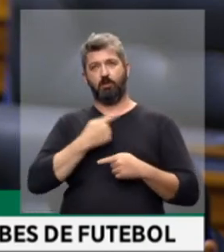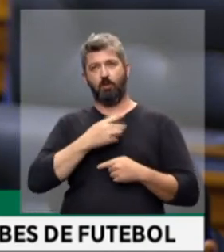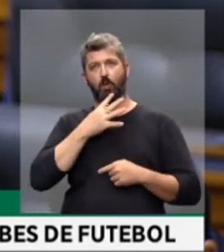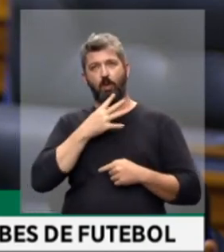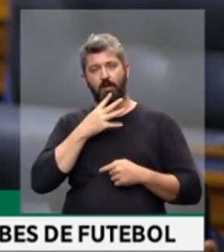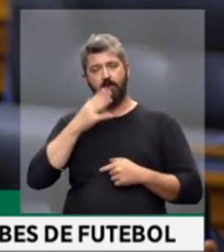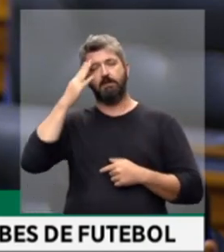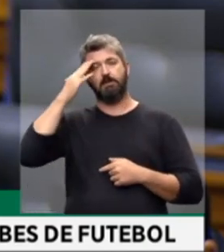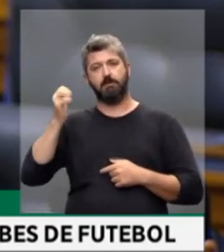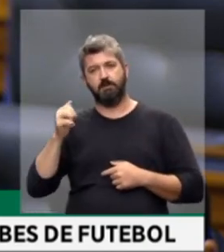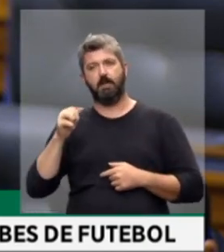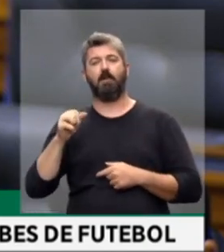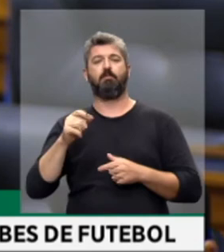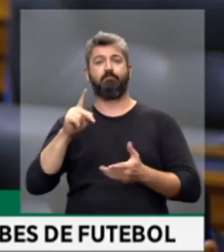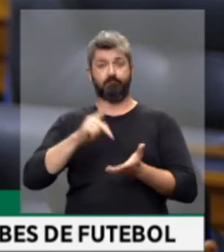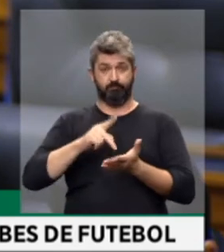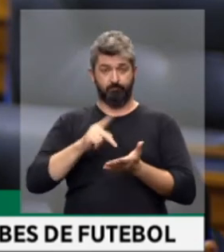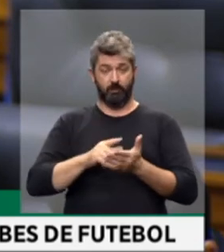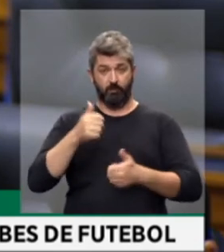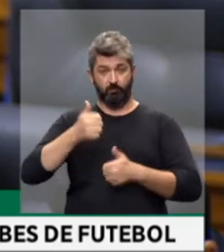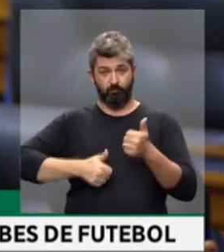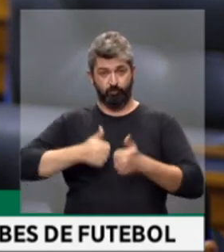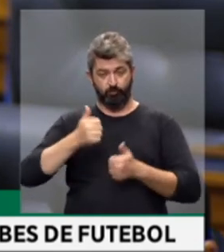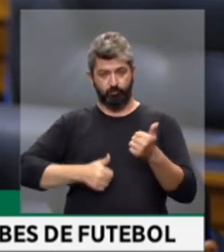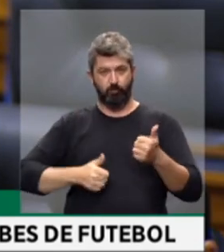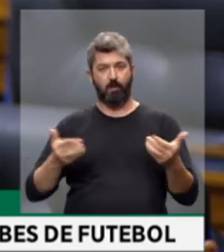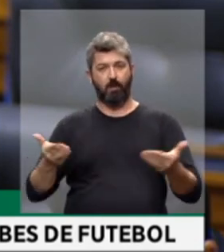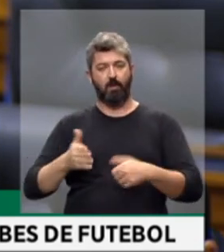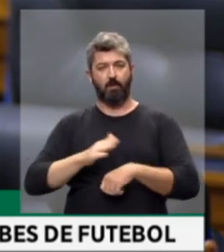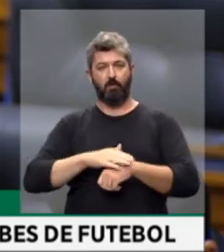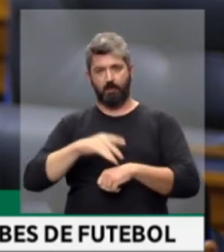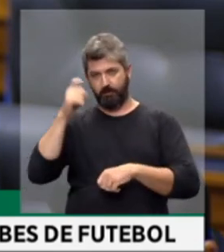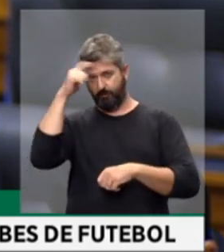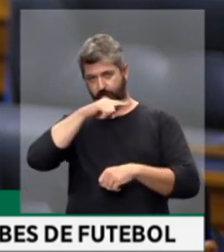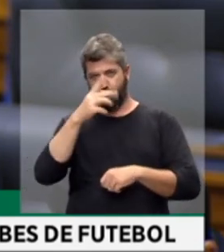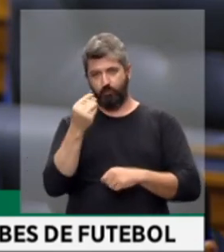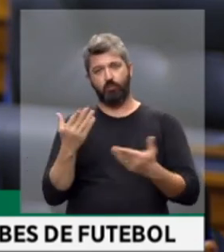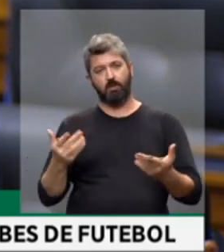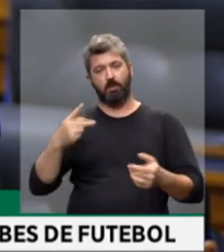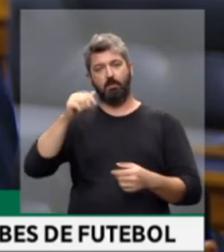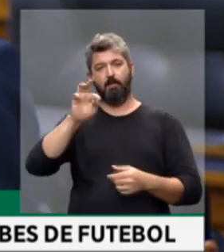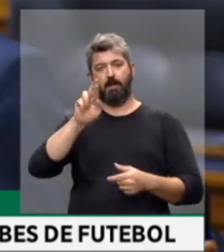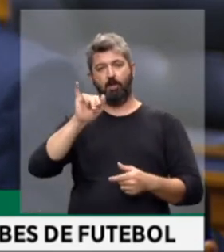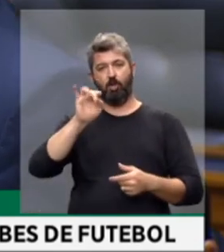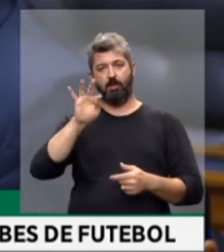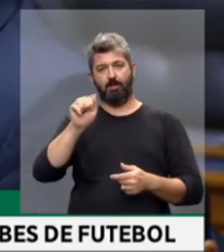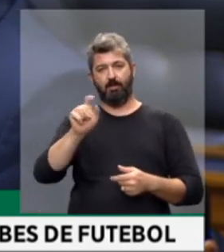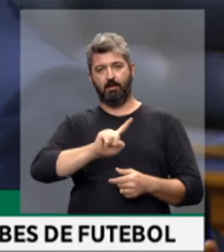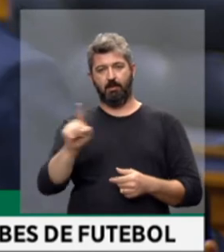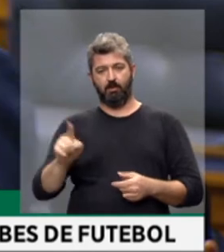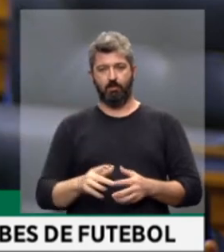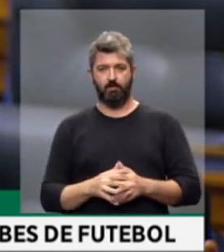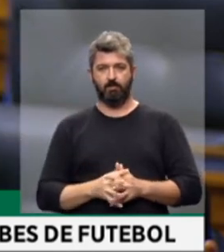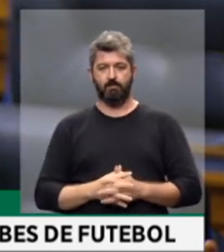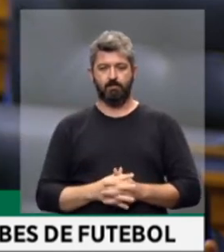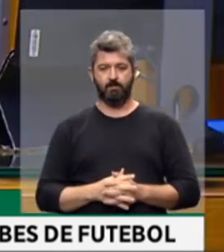COM O ENTENDIMENTO DO NÃO, APOIAMOS O FUTEBOL BRASILEIRO DE TODAS AS FORMAS, POR TERMOS A SABEDORIA E CONHECIMENTO DE QUE REALMENTE O FUTEBOL ESTÁ PASSANDO POR UMA DIFICULDADE MUITO GRANDE, ENTÃO O